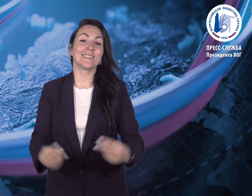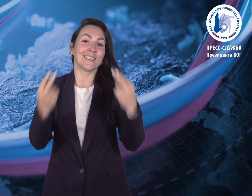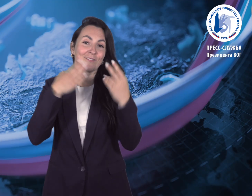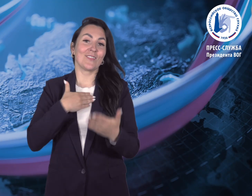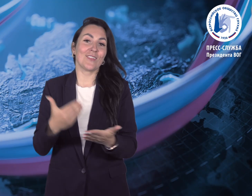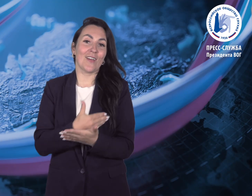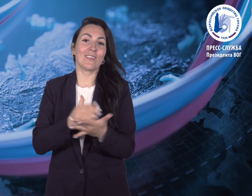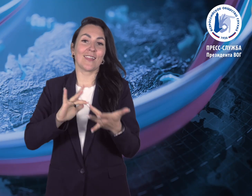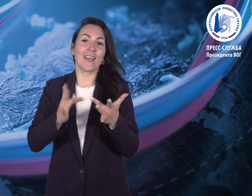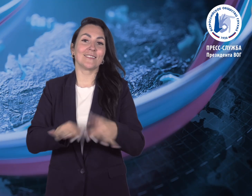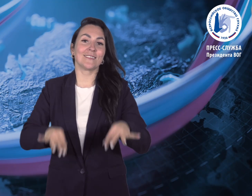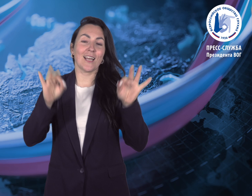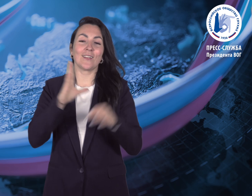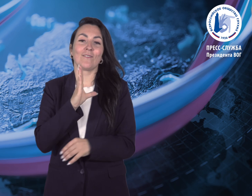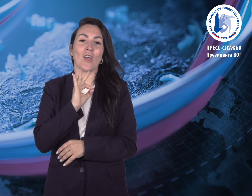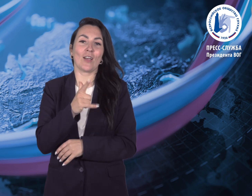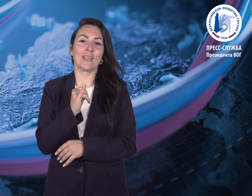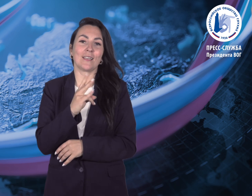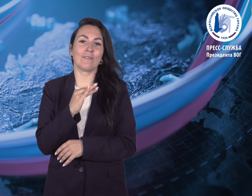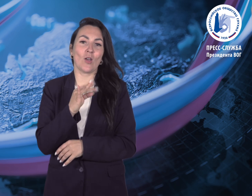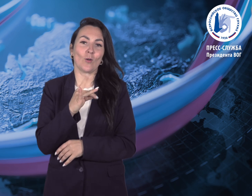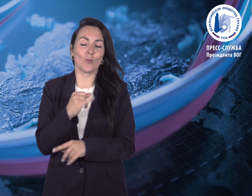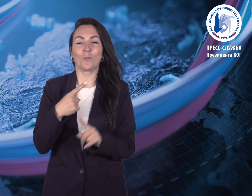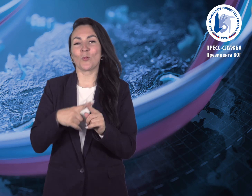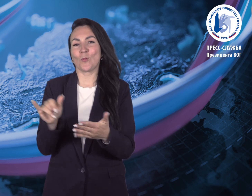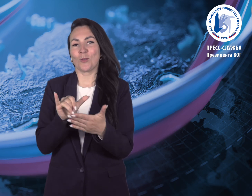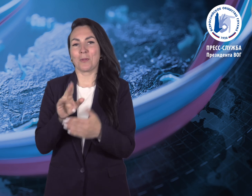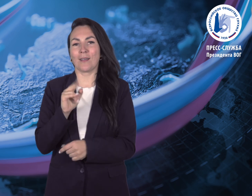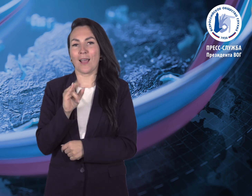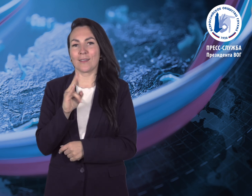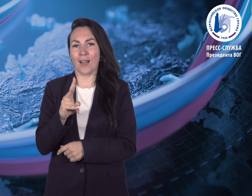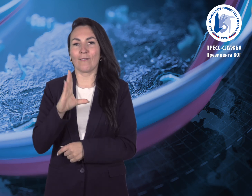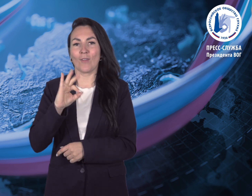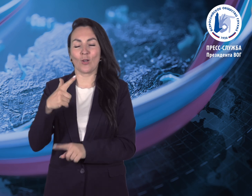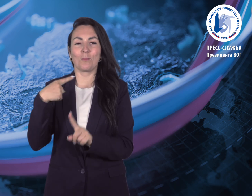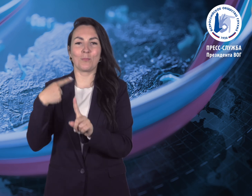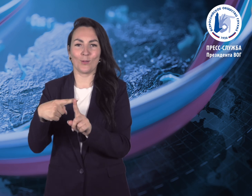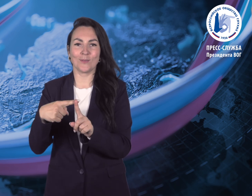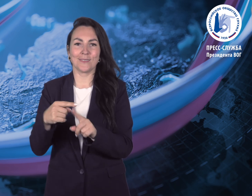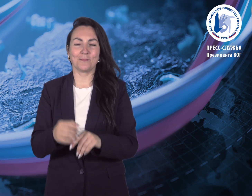Следите за нашими новостями на сайте VOGINFO.RU и на YouTube канале «ВОГ плюс».